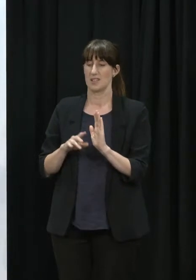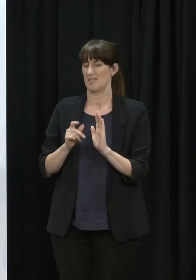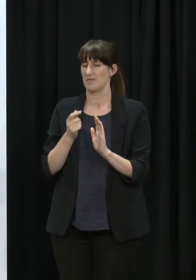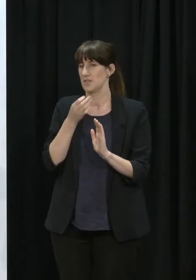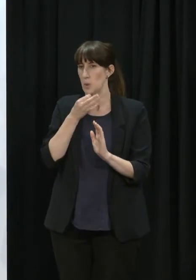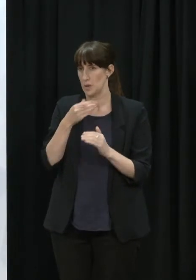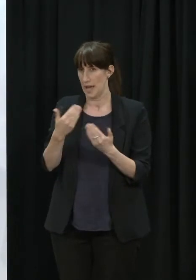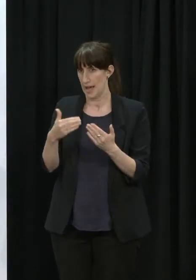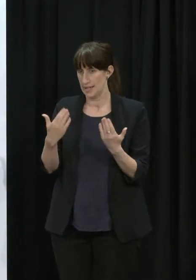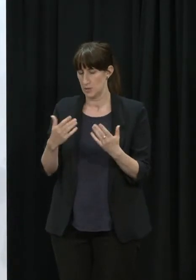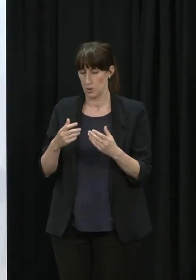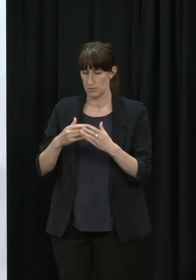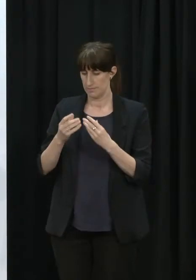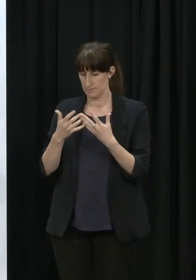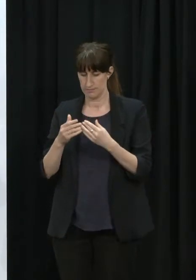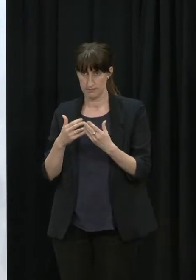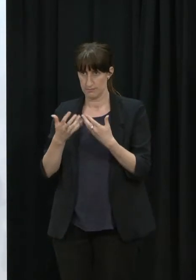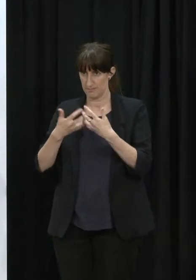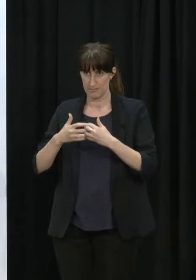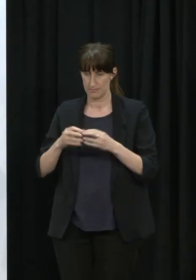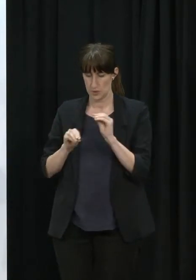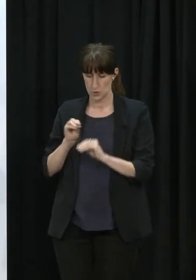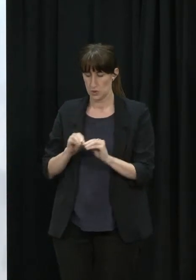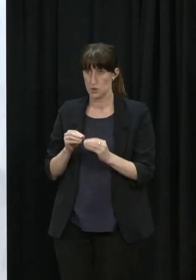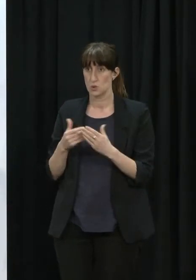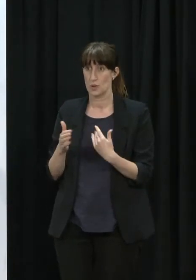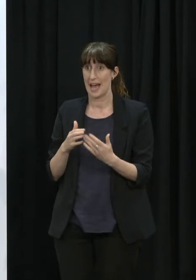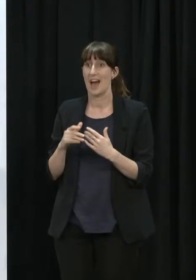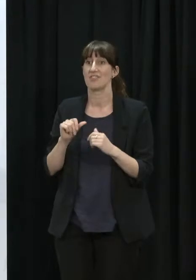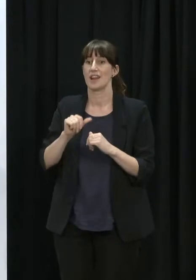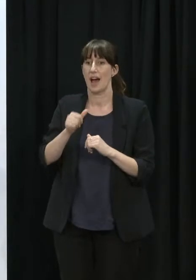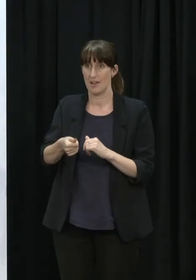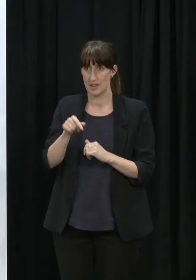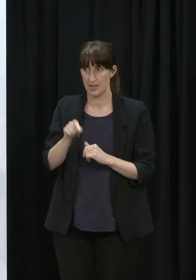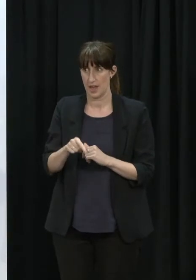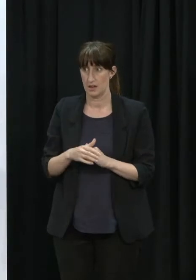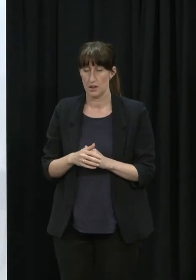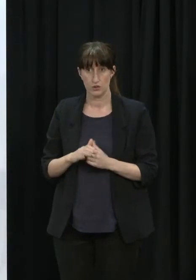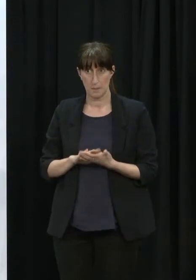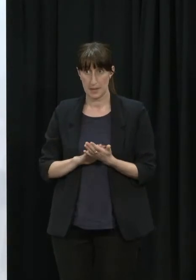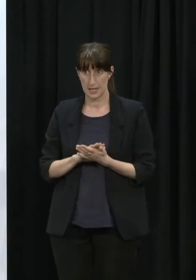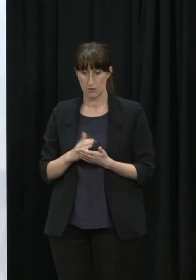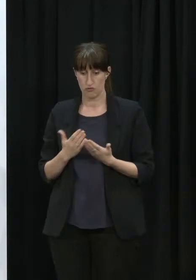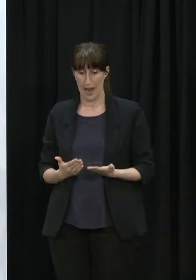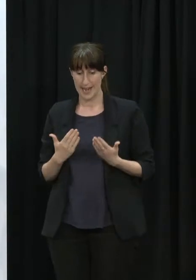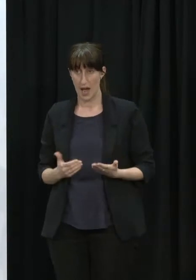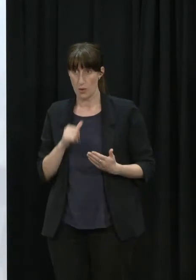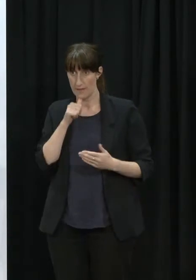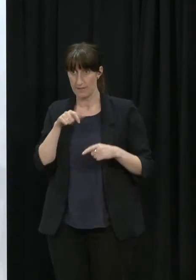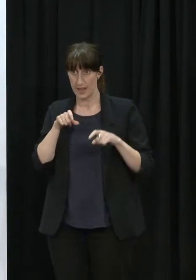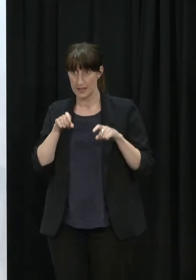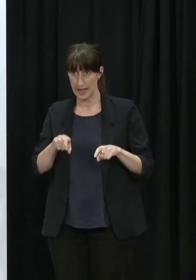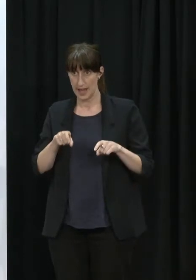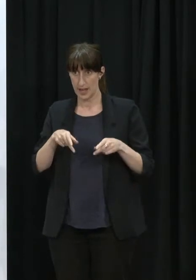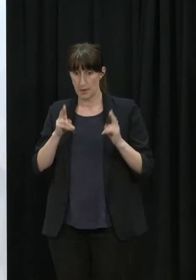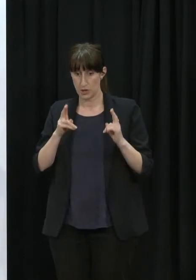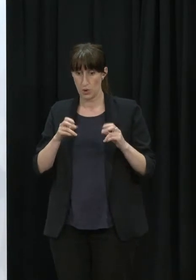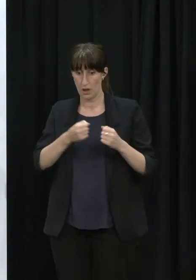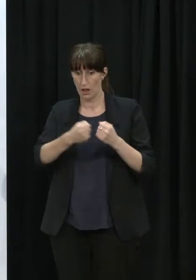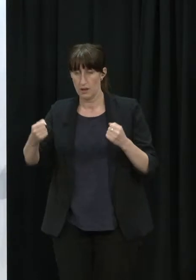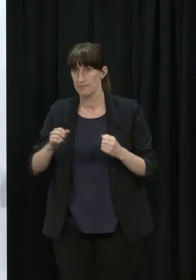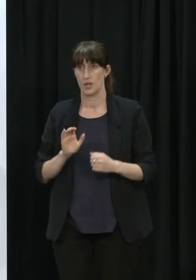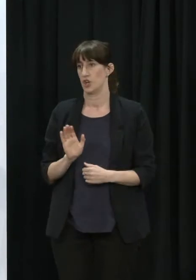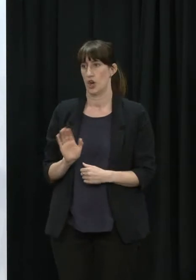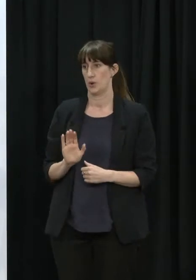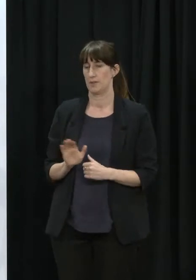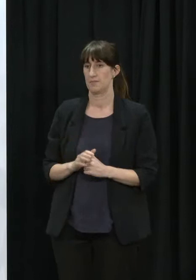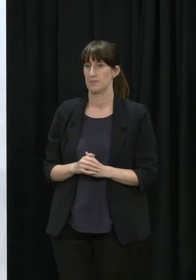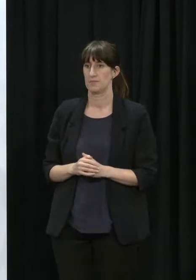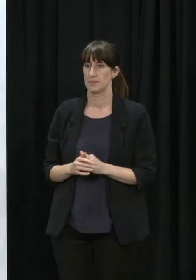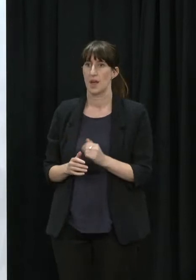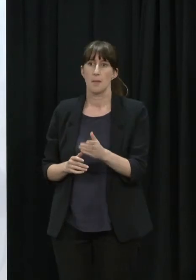taua whakaritenga. Me haere